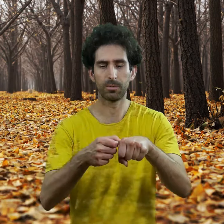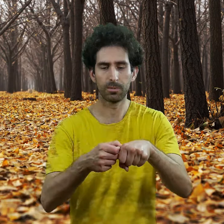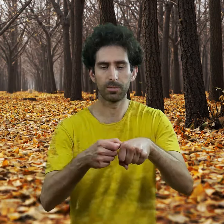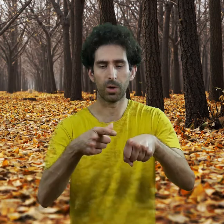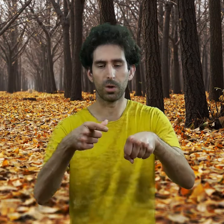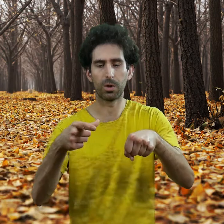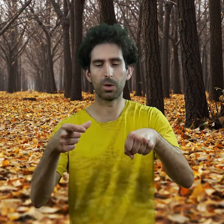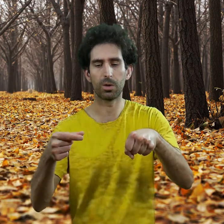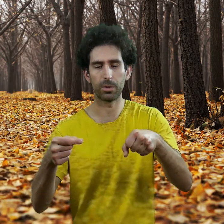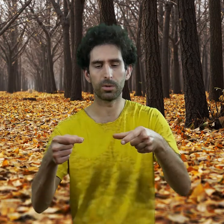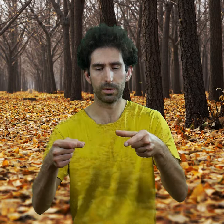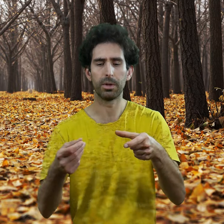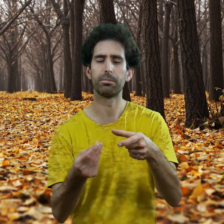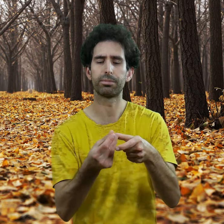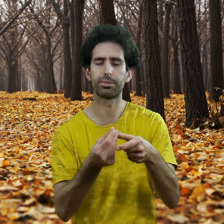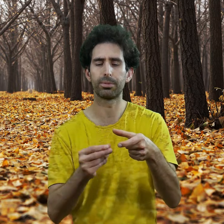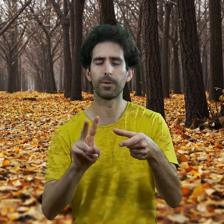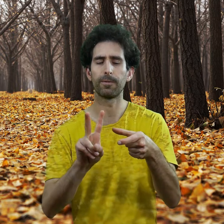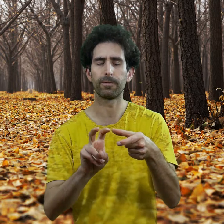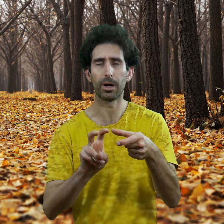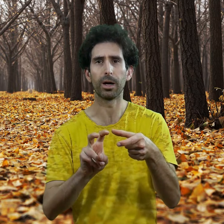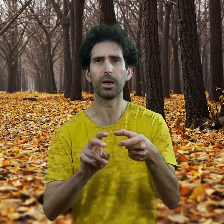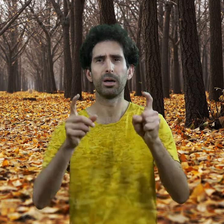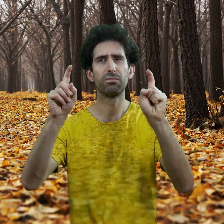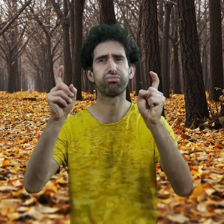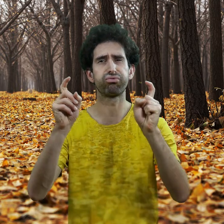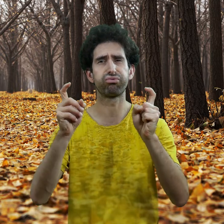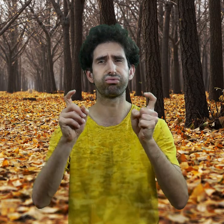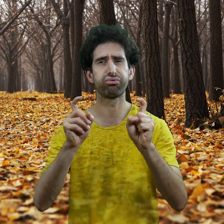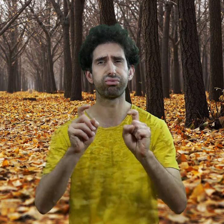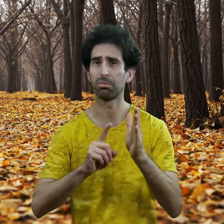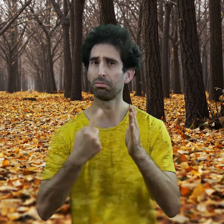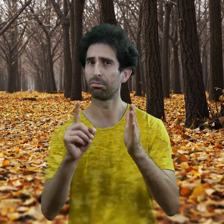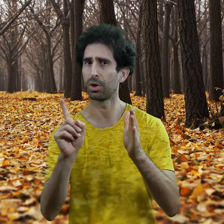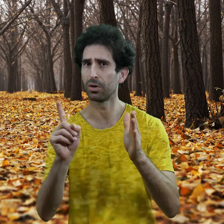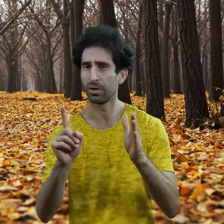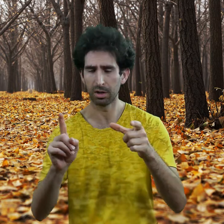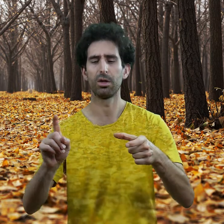La chlorophylle se dégrade dans la feuille. Elle n'est pas renouvelée.